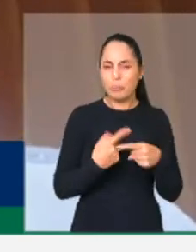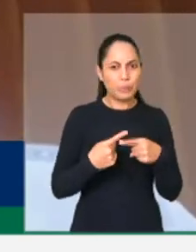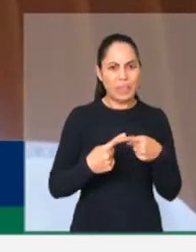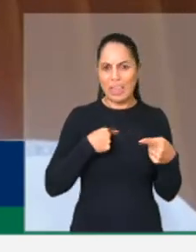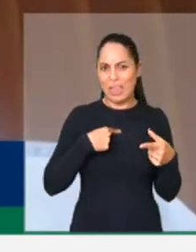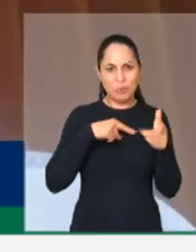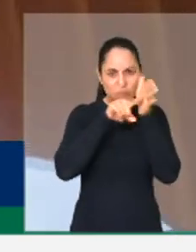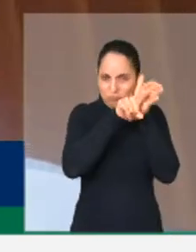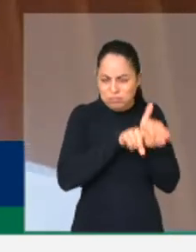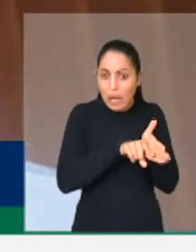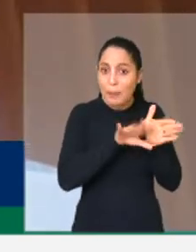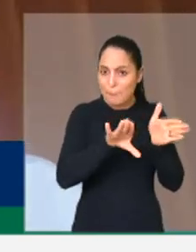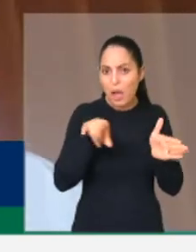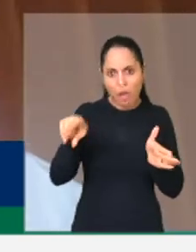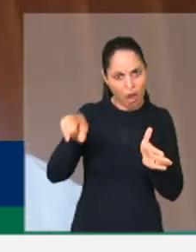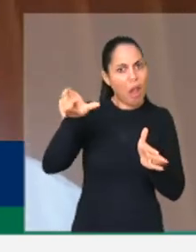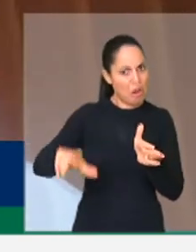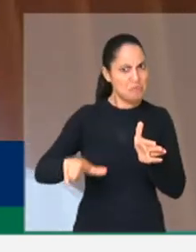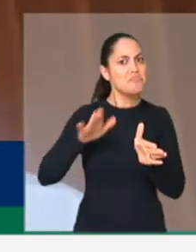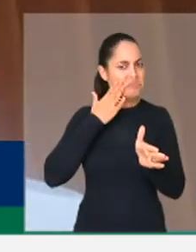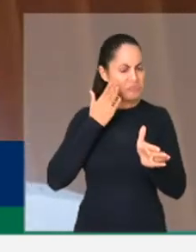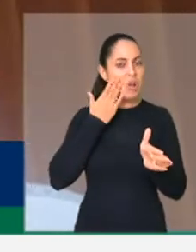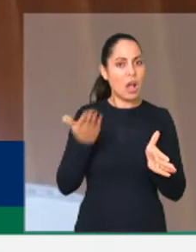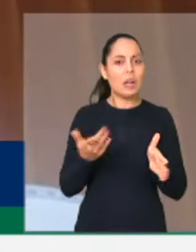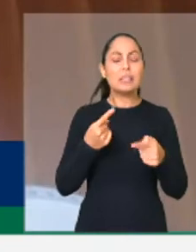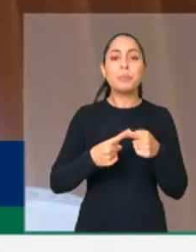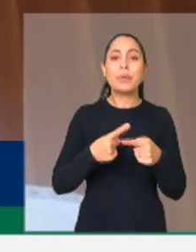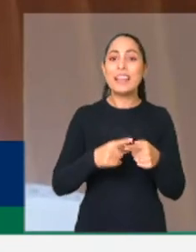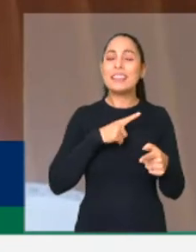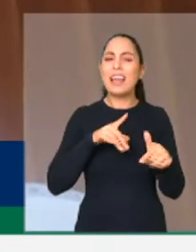AQUI NÃO VOU CITAR O NOME DIRETAMENTE MAS 308 MILHÕES SERIA A DÍVIDA DESSE DEVEDOR. ENTÃO SE FOR APLICADO PRA ELE